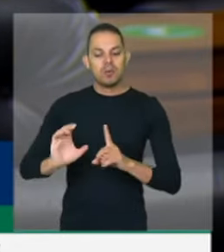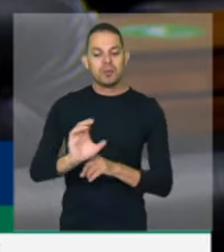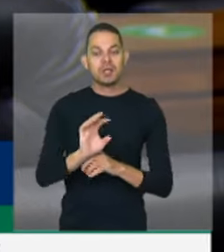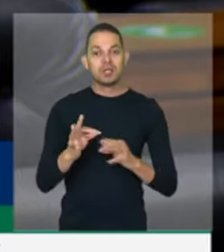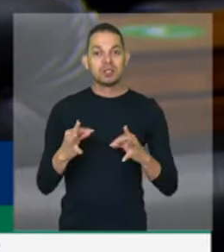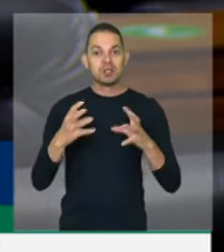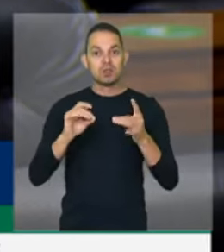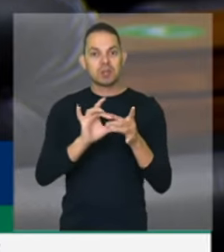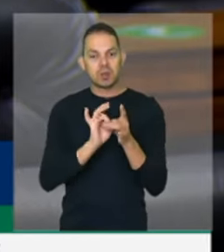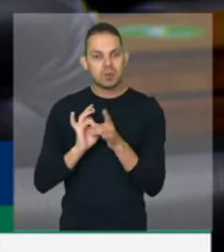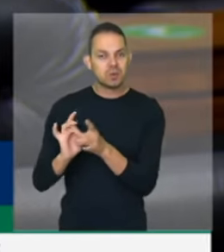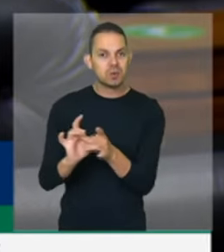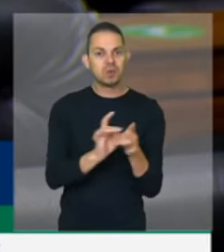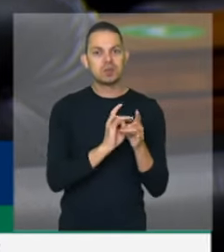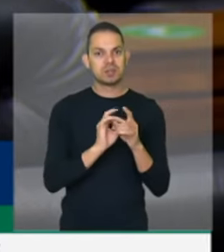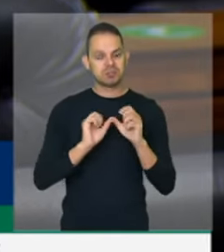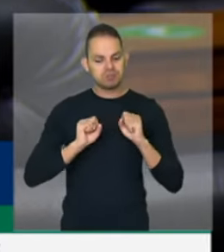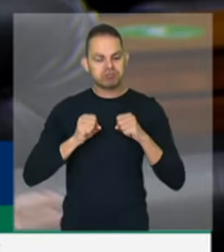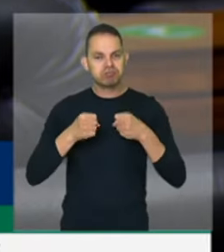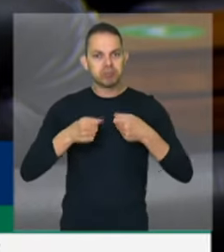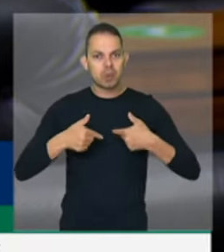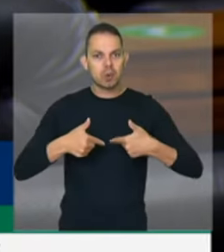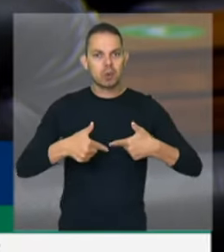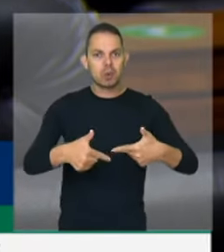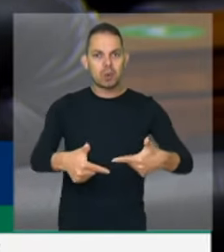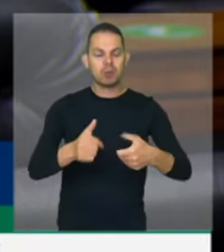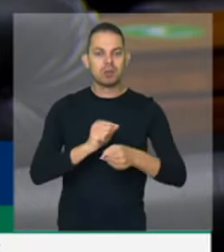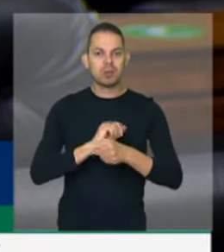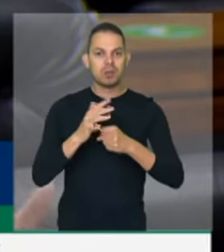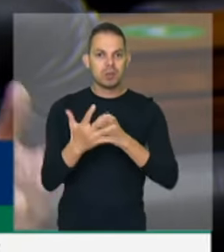SAIR O QUANTO ANTES... E NESSE MOMENTO EM QUE ESSE PROJETO.... TRAZ... A INICIATIVA PRIVADA...